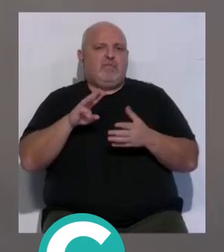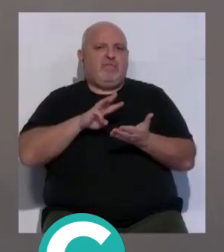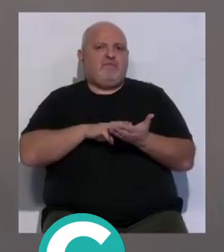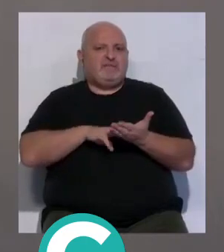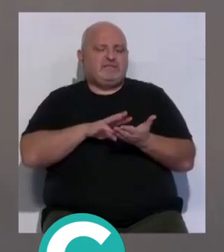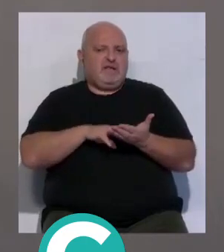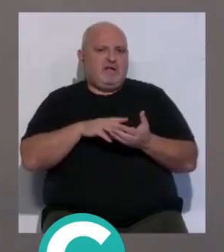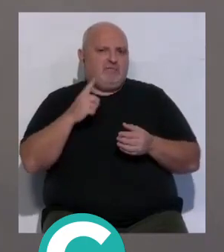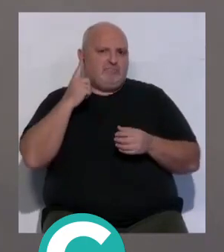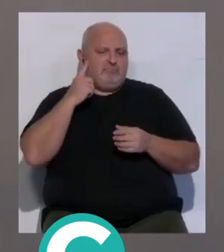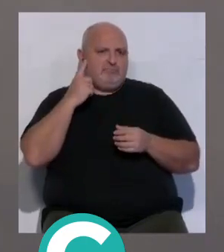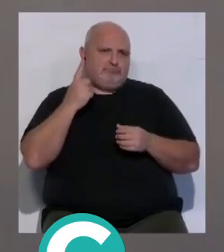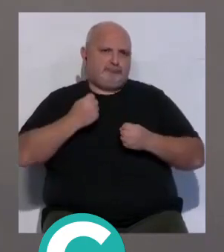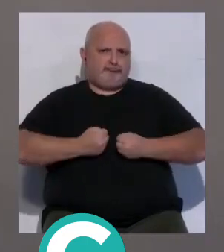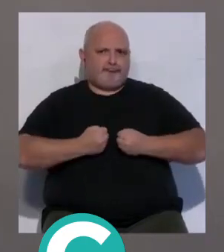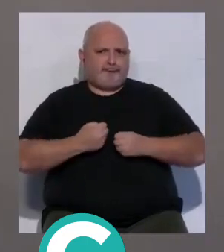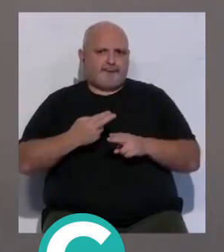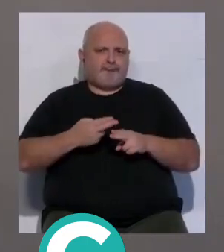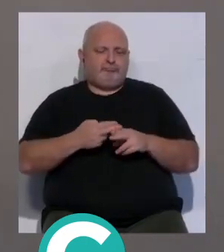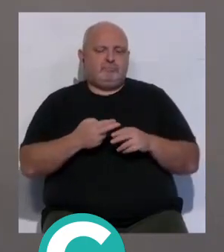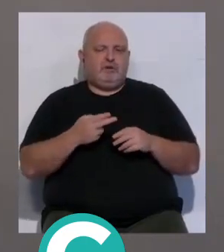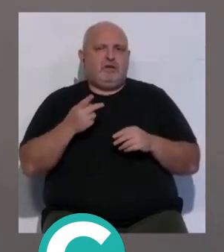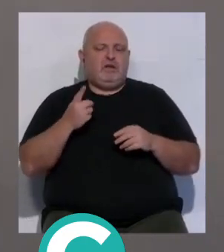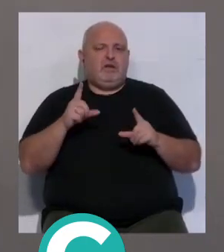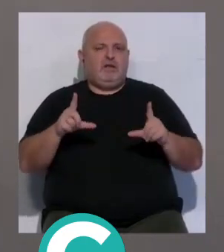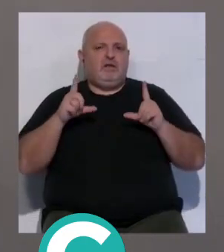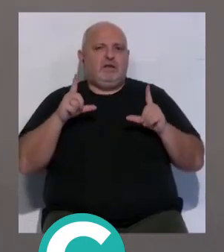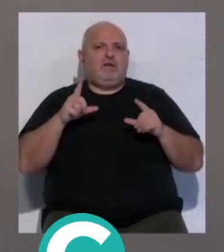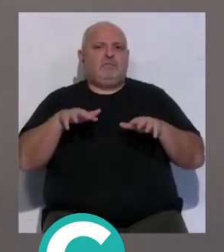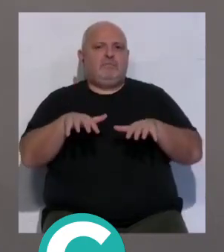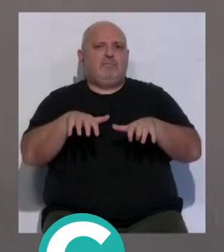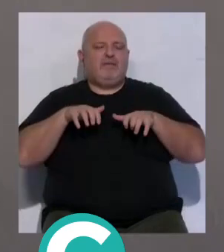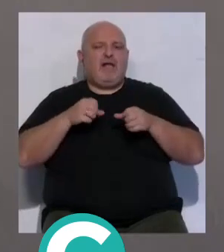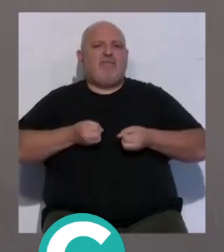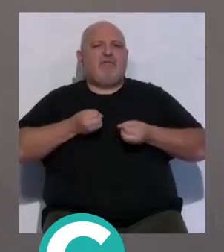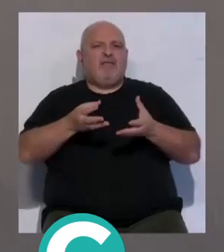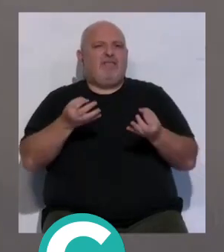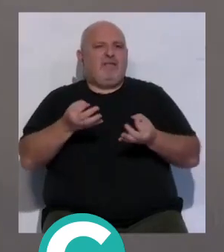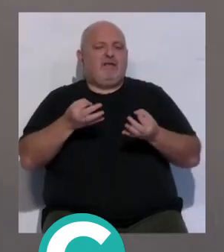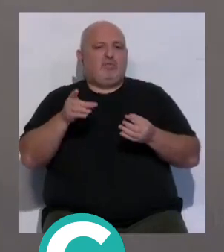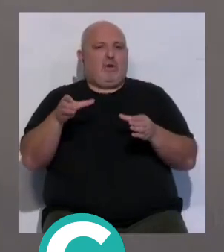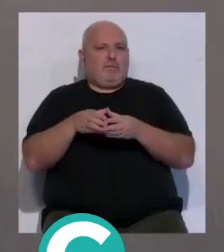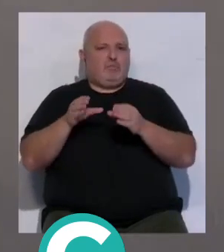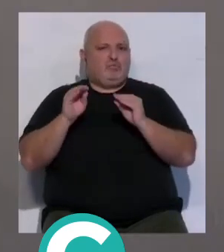contundente muy sobrio que comparecía en rueda de prensa Hablando de su equipo Hablando de